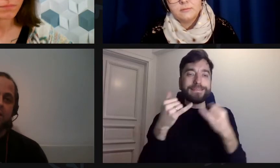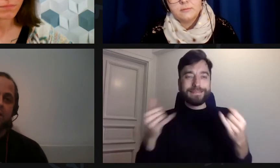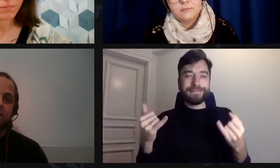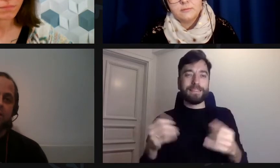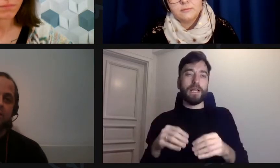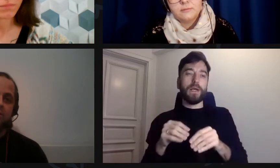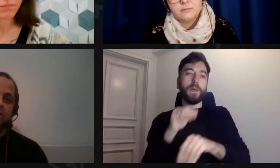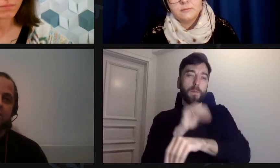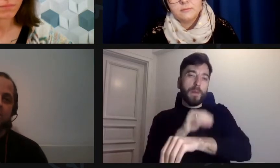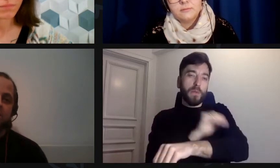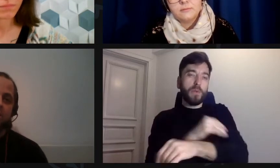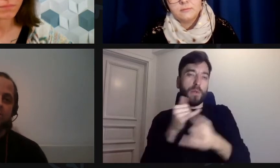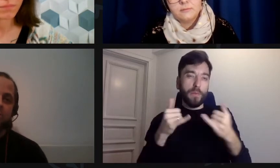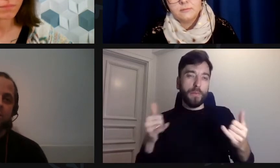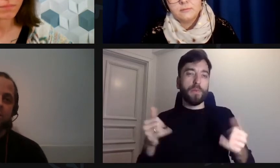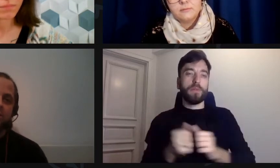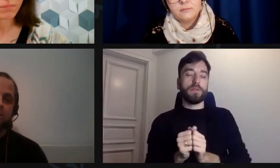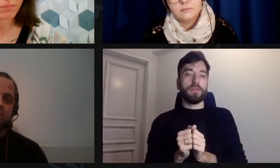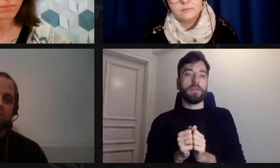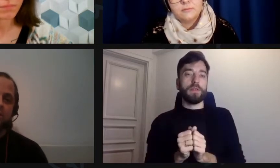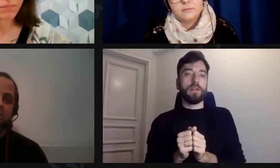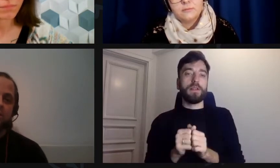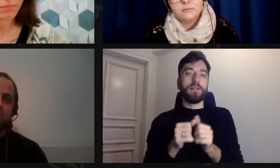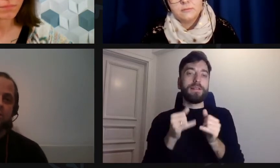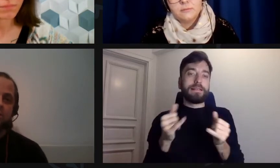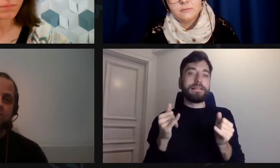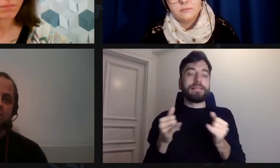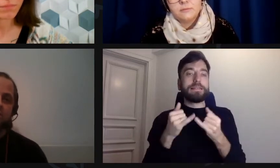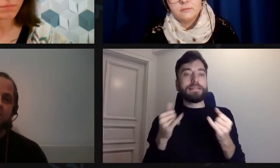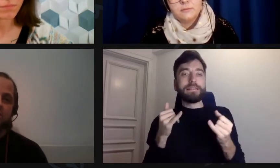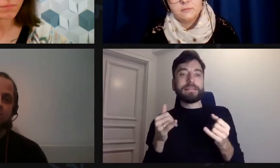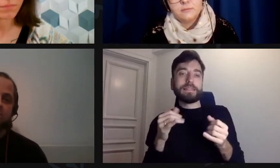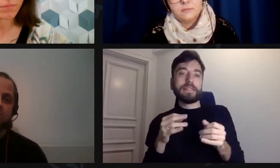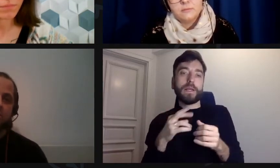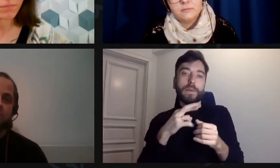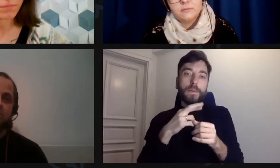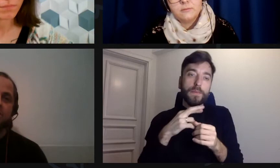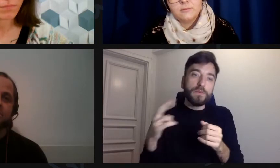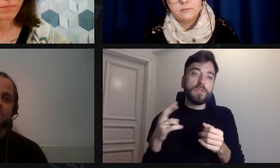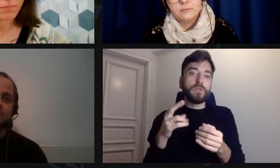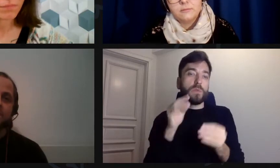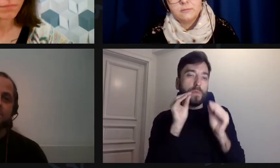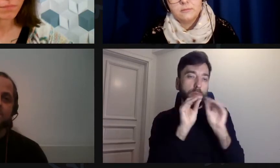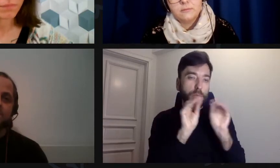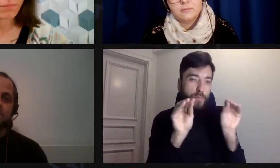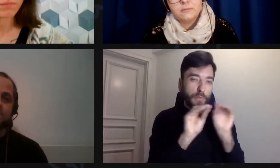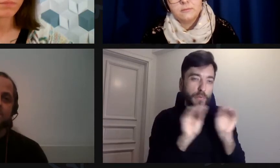Stawiamy na rzeczy które są ważne, na których się skupiamy.